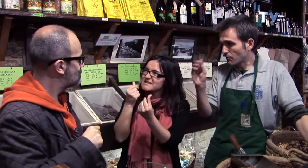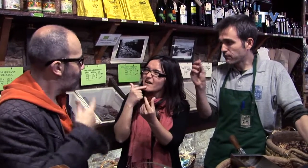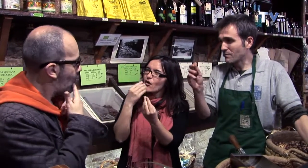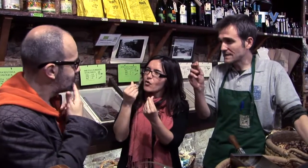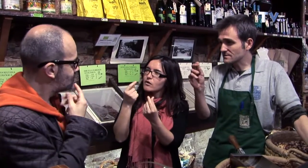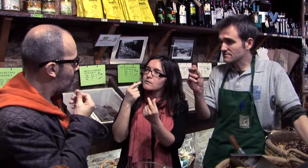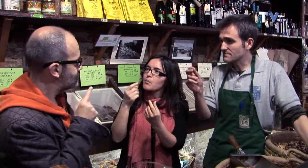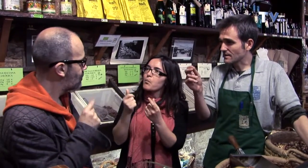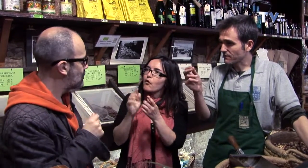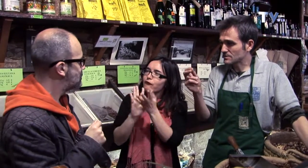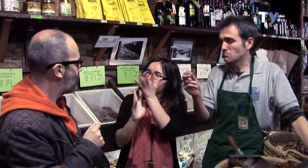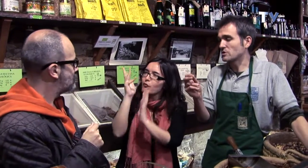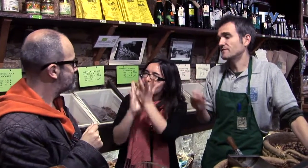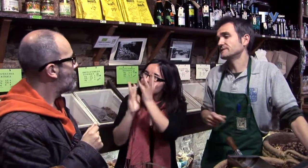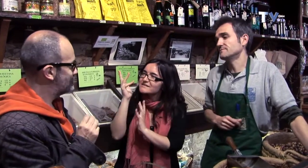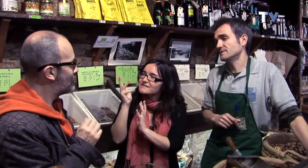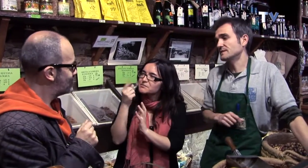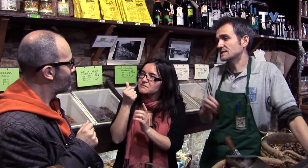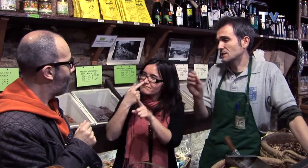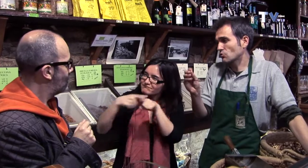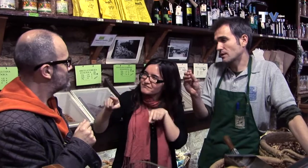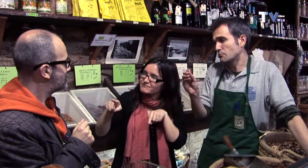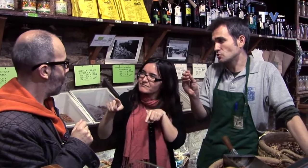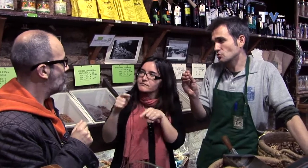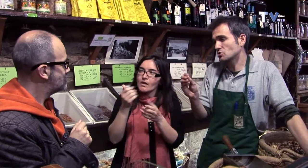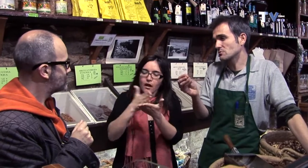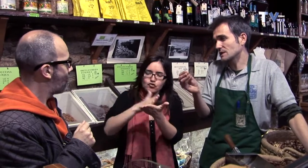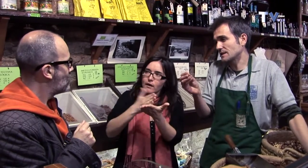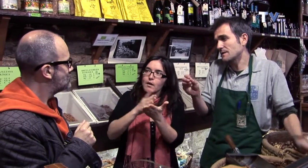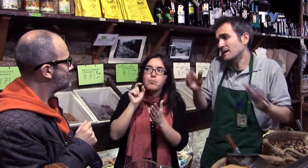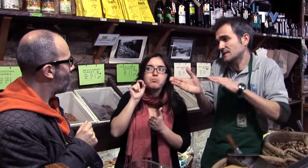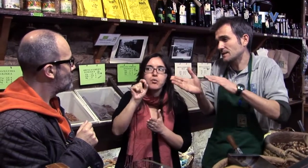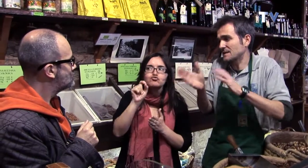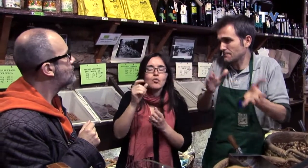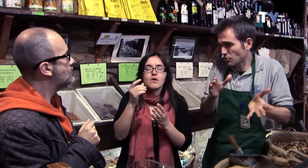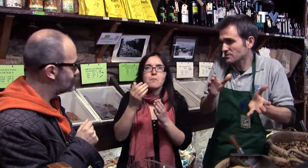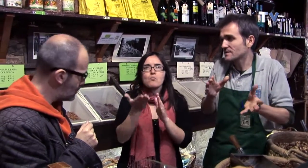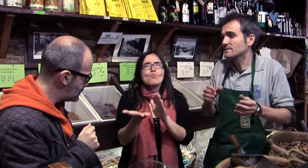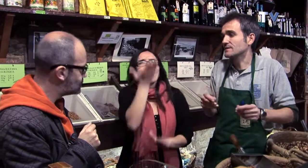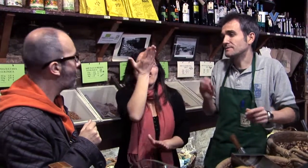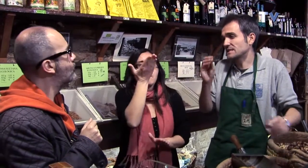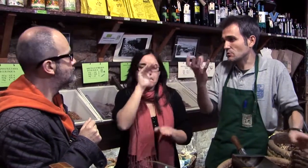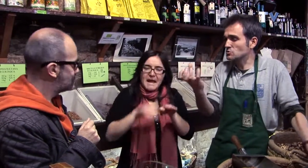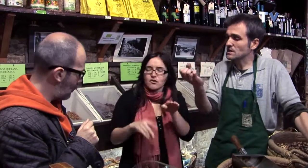¿No se te queda un sabor ahumado en la boca? El tostado tiene que estar en su punto justo: ni demasiado hechas ni muy crudas.